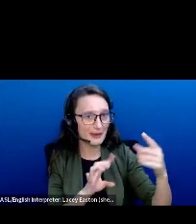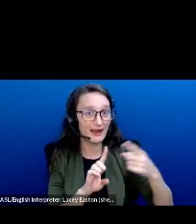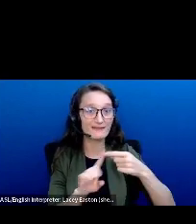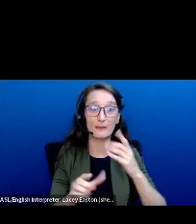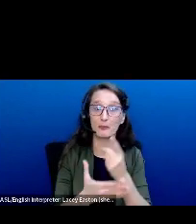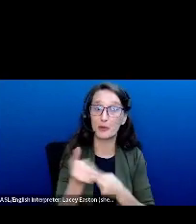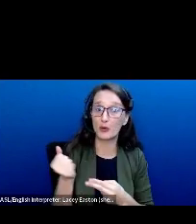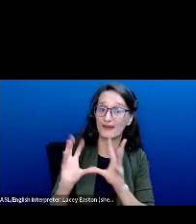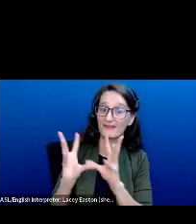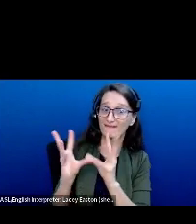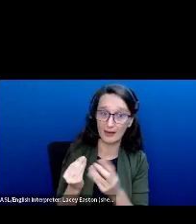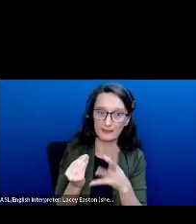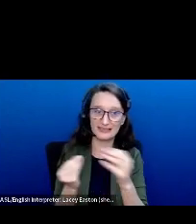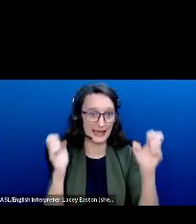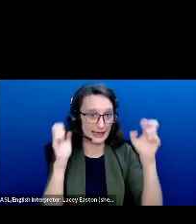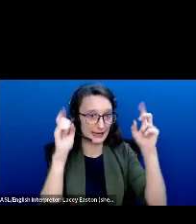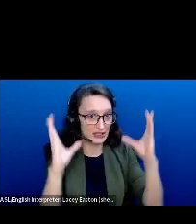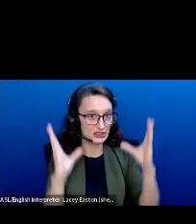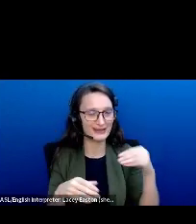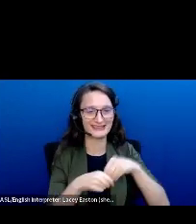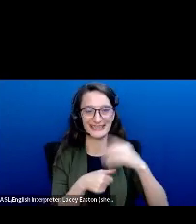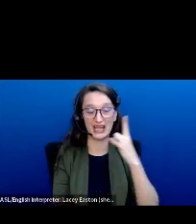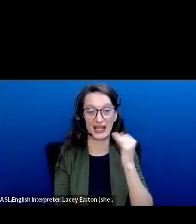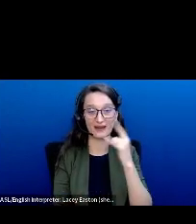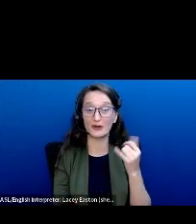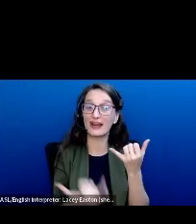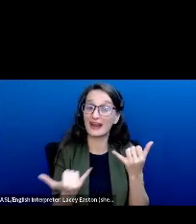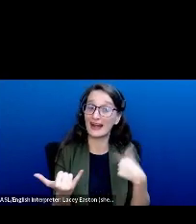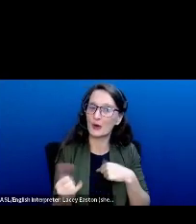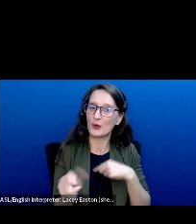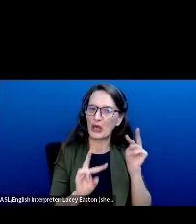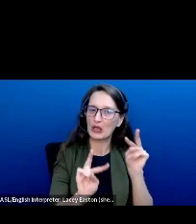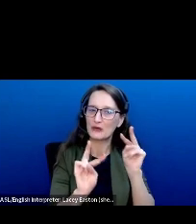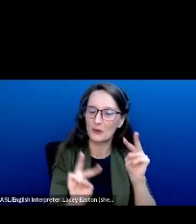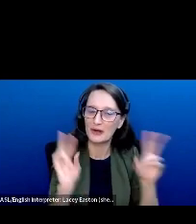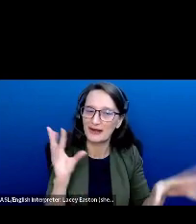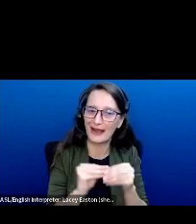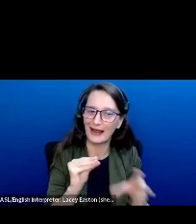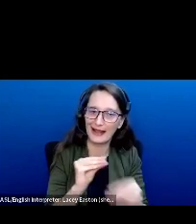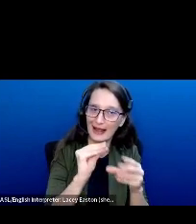y esperamos agregar áreas adicionales destacadas por aquellos de ustedes que se unen a nosotros en esta